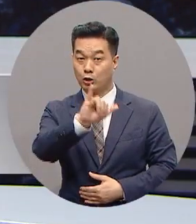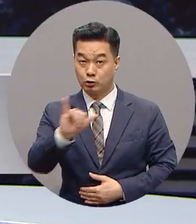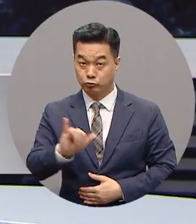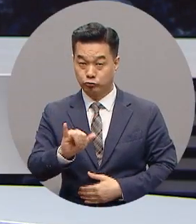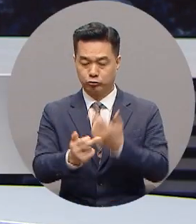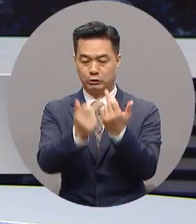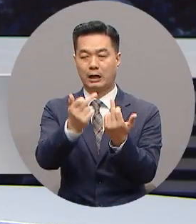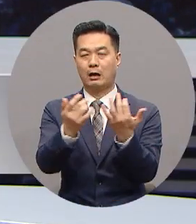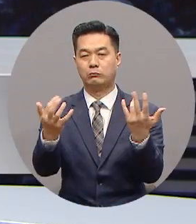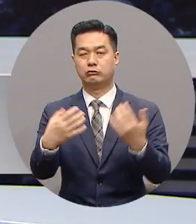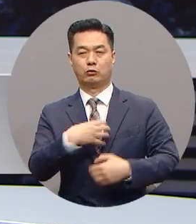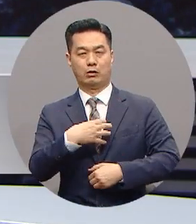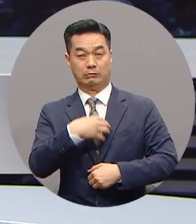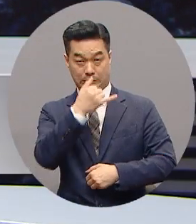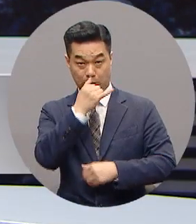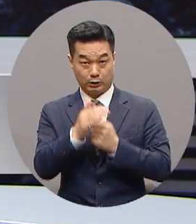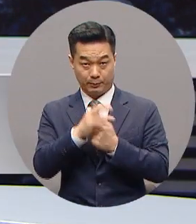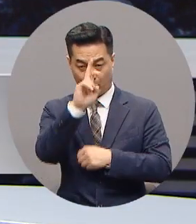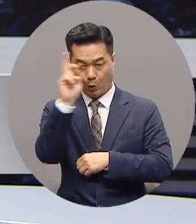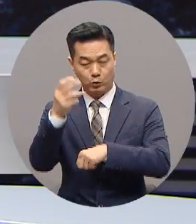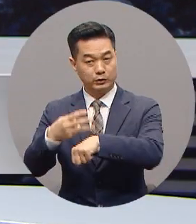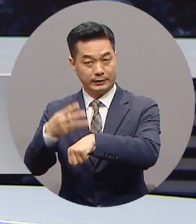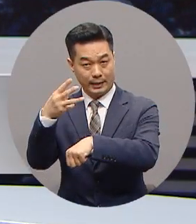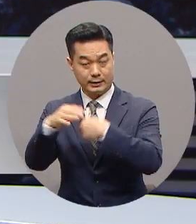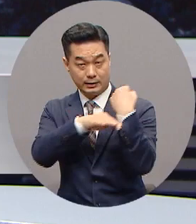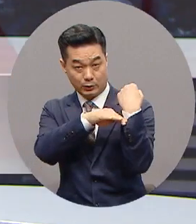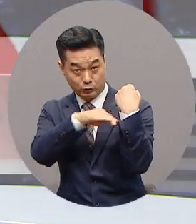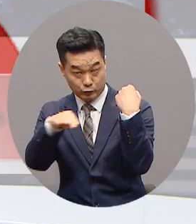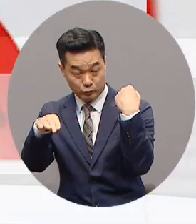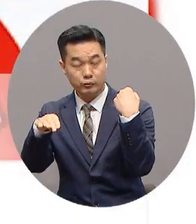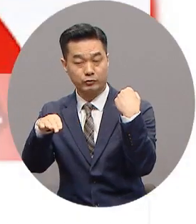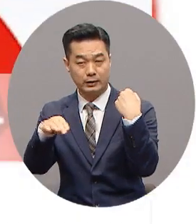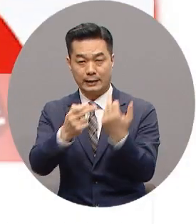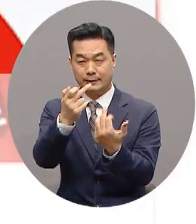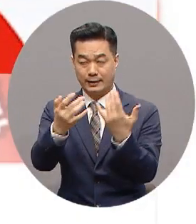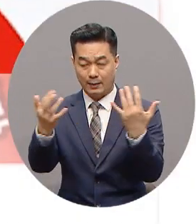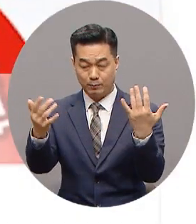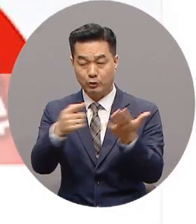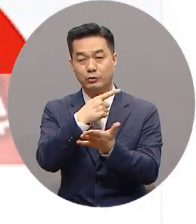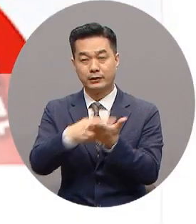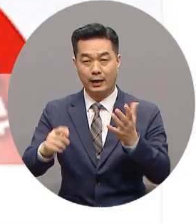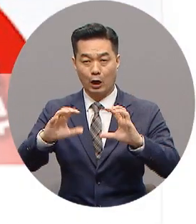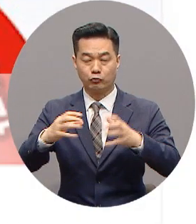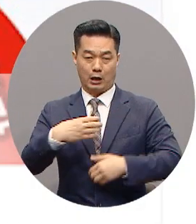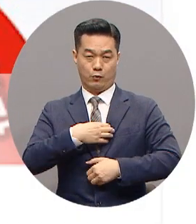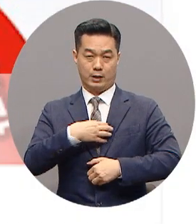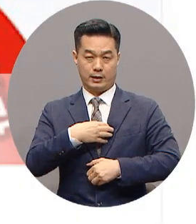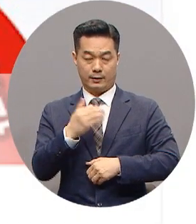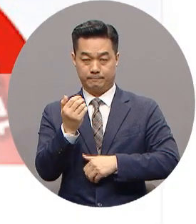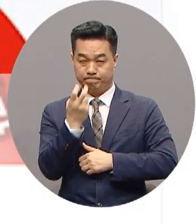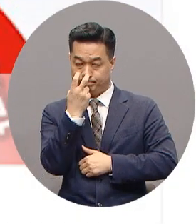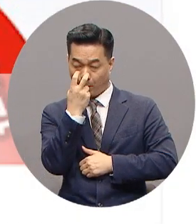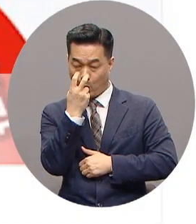(앵커) 전국적으로 산불 발생 위험이 커짐에 따라 오늘 오후 3시를 기해 산불